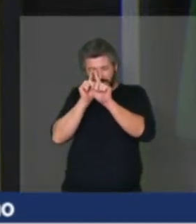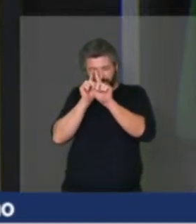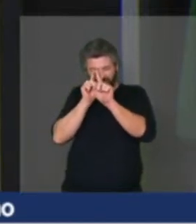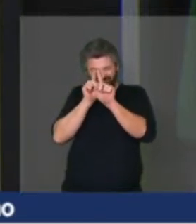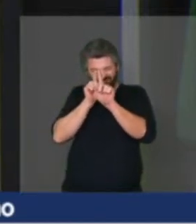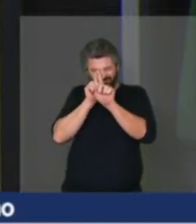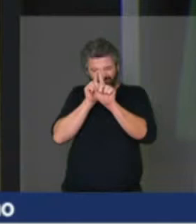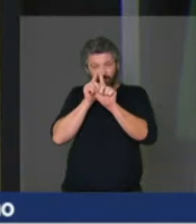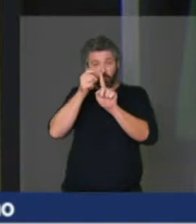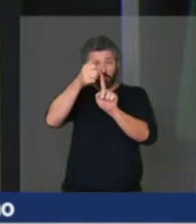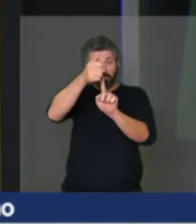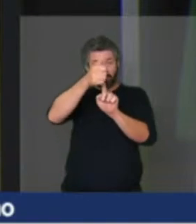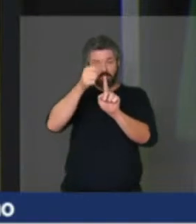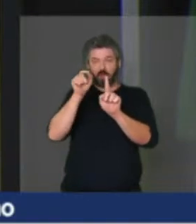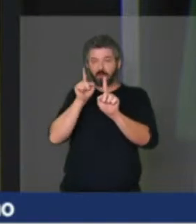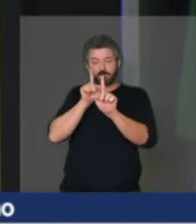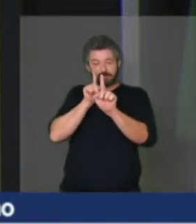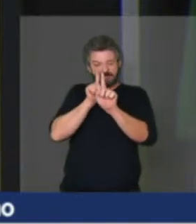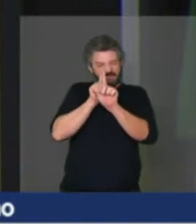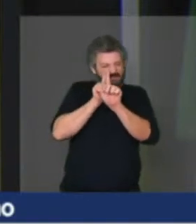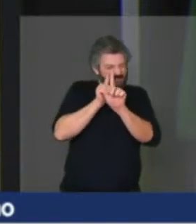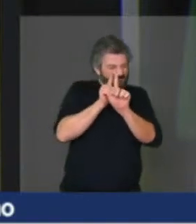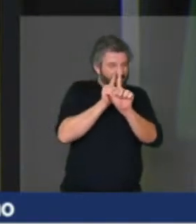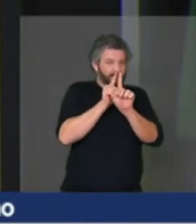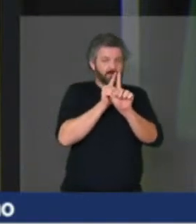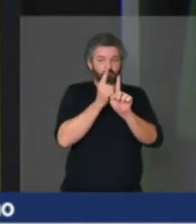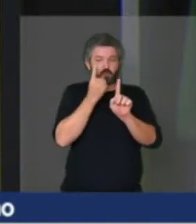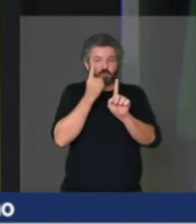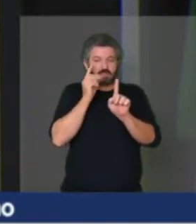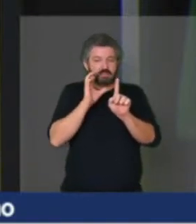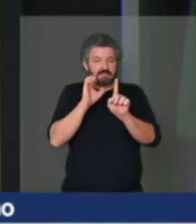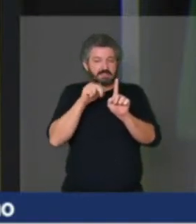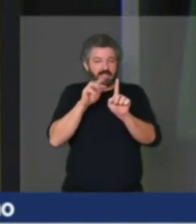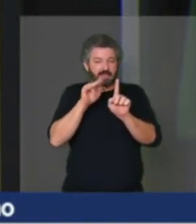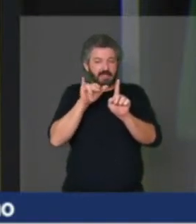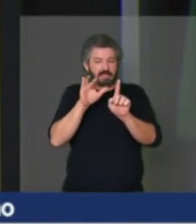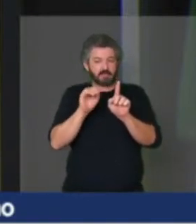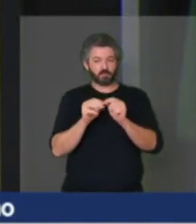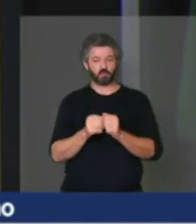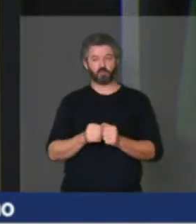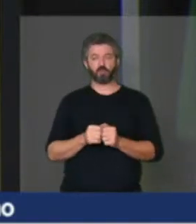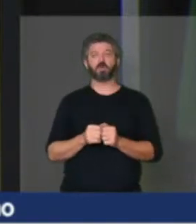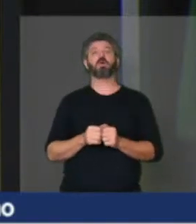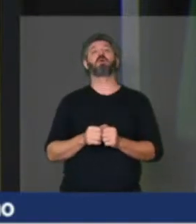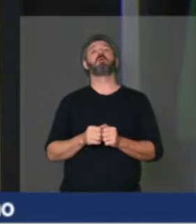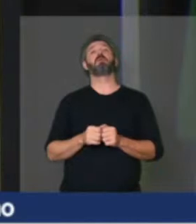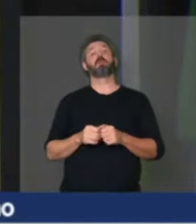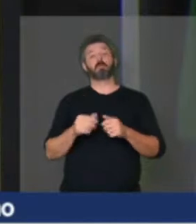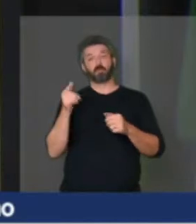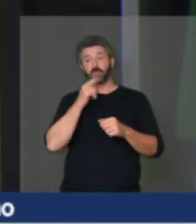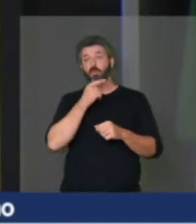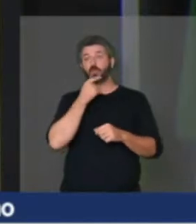CONQUISTOU O OURO. GANHARAM MEDALHAS NOS JOGOS PARALÍMPICOS DE TÓQUIO O DLAET MAIS JOVEM DA BOLSA-ATLETA, JARD ENYA BARBOSA DE 17 ANOS E A ATLETA